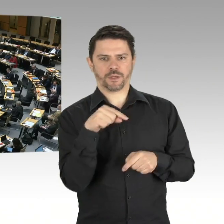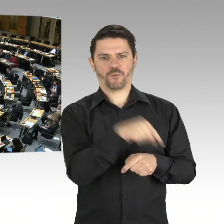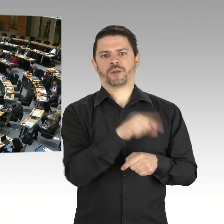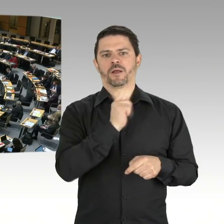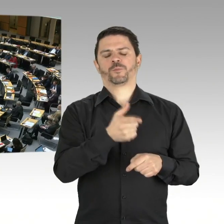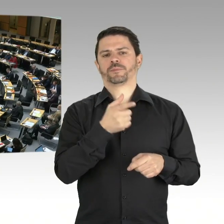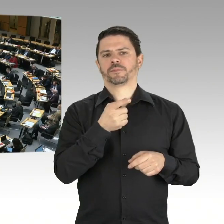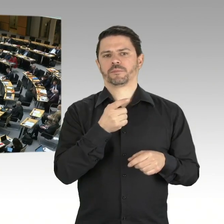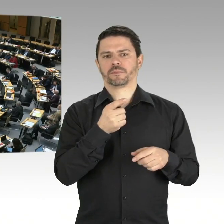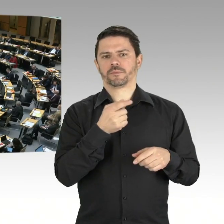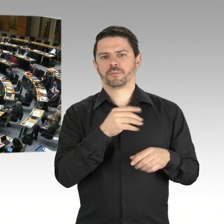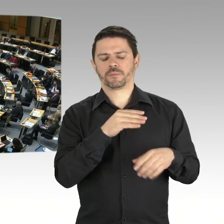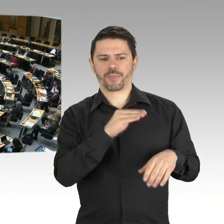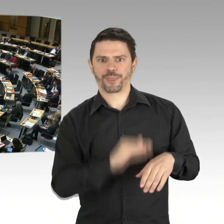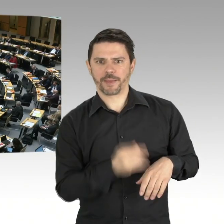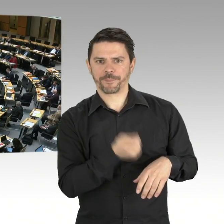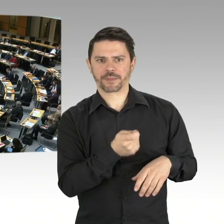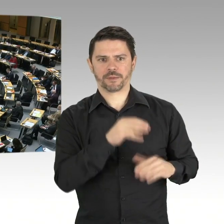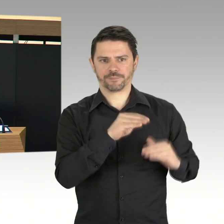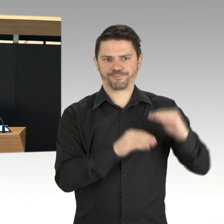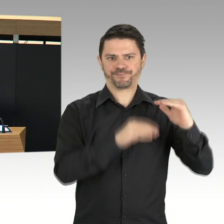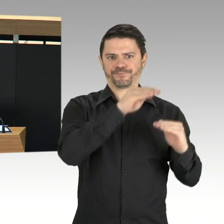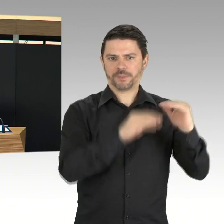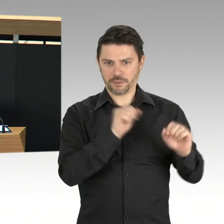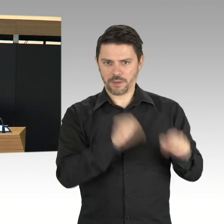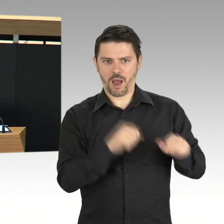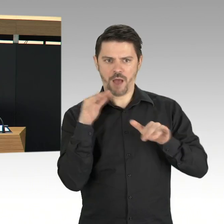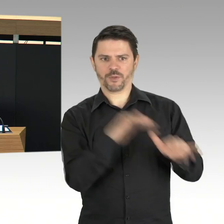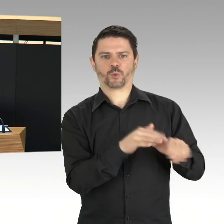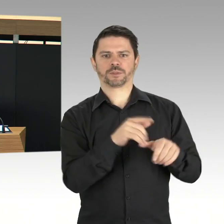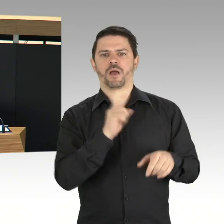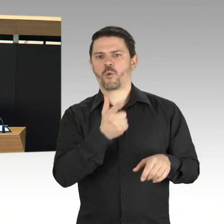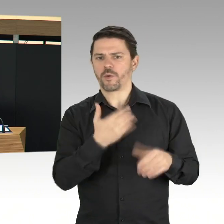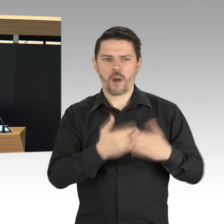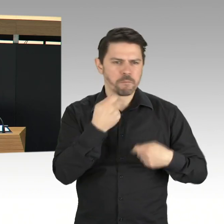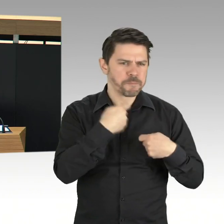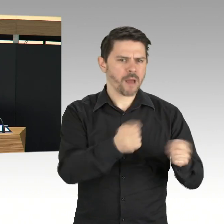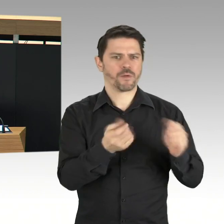Es ist es ist viel gestritten worden um den Mietendeckel und der inhaltliche und juristische Streit